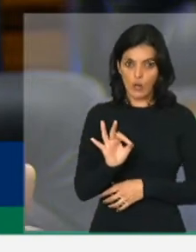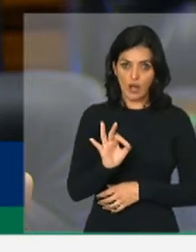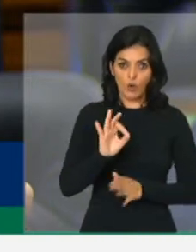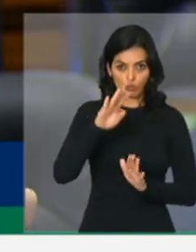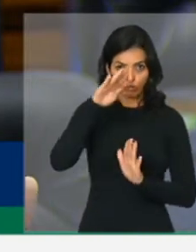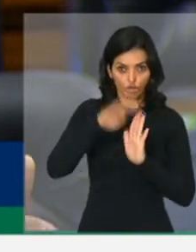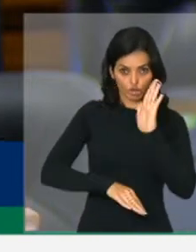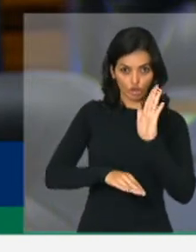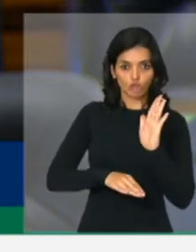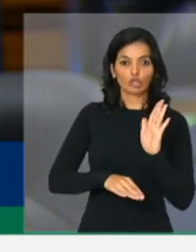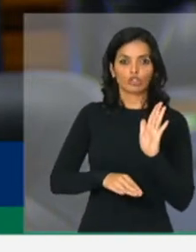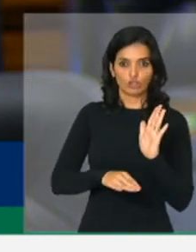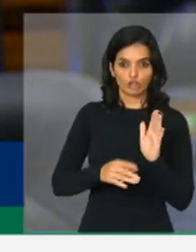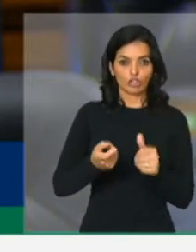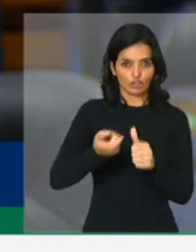ESTA ISENÇÃO QUE TAMBÉM ACHO QUE NÃO JUSTIFICA A